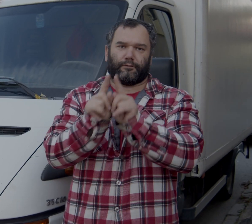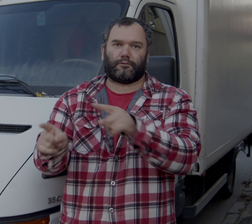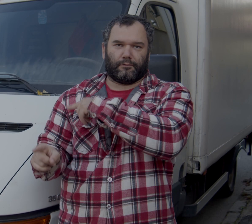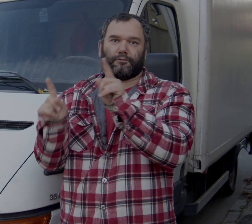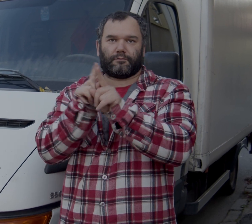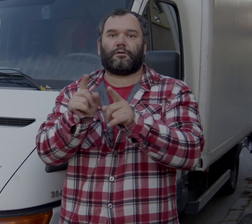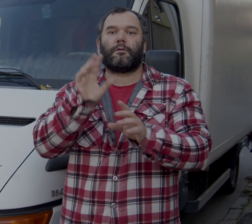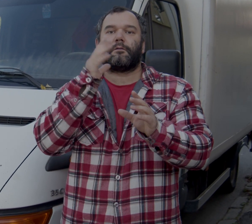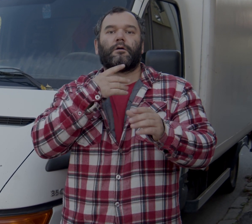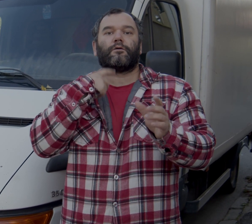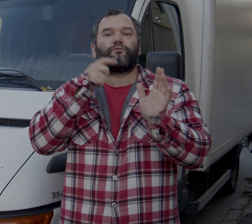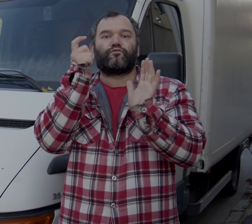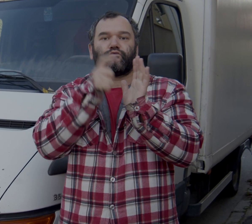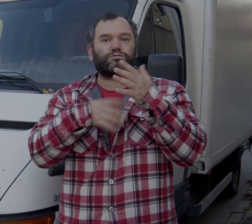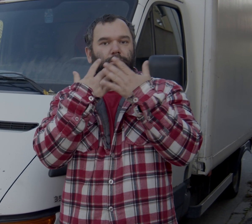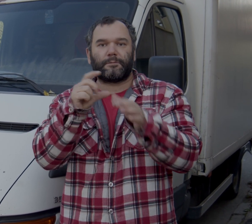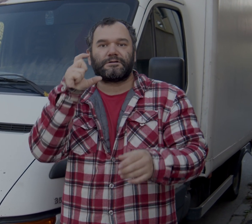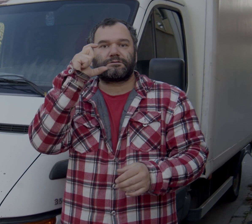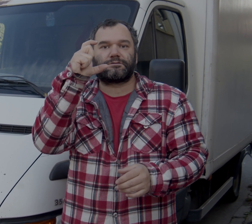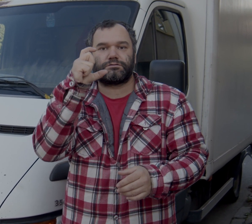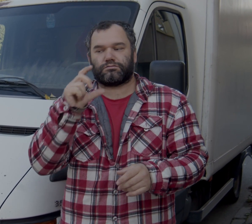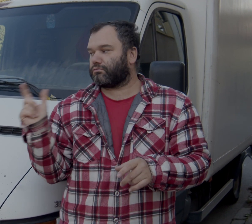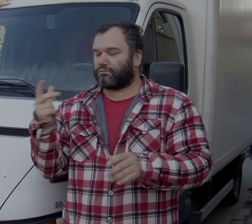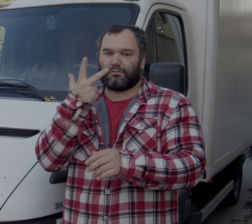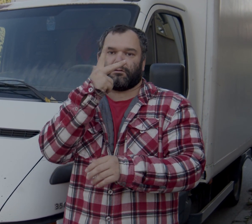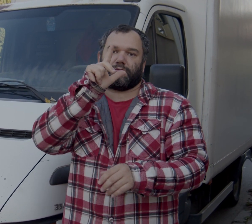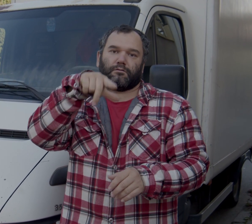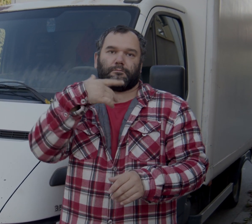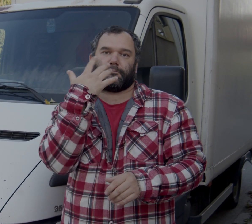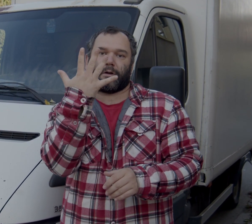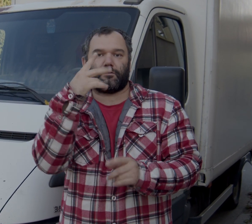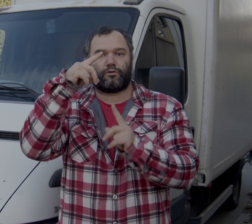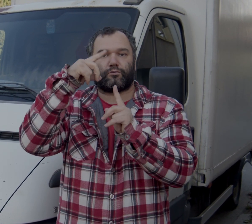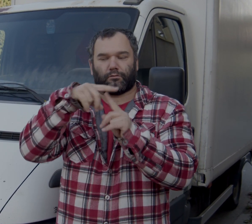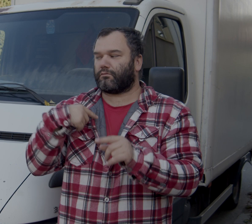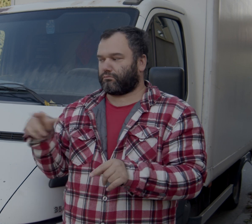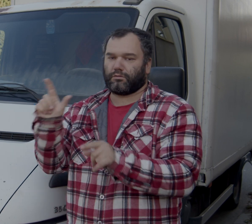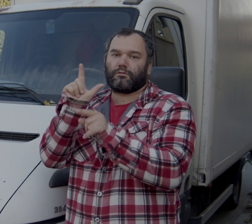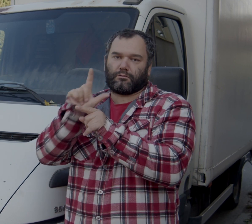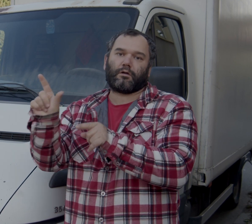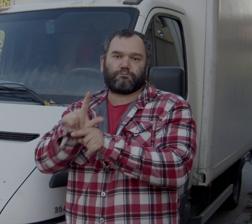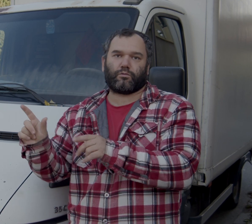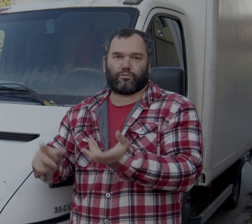Dodavku mam stále rovnakú, nemám vodičský preukaz typu C. Preto je táto dodávka na 3,5 tony.